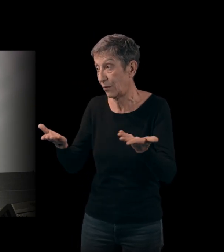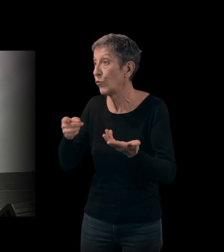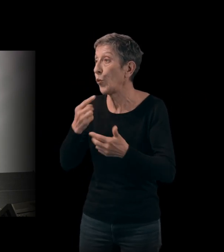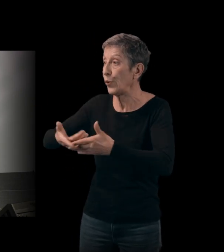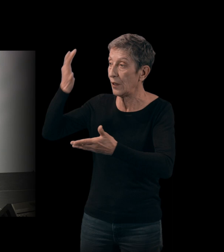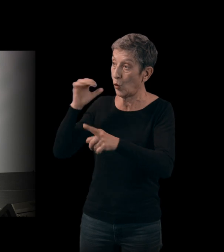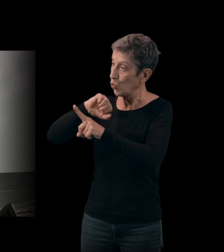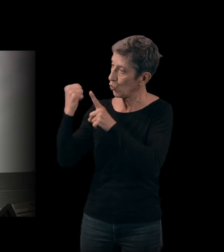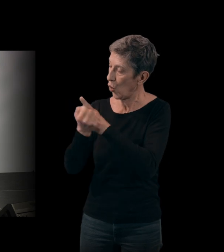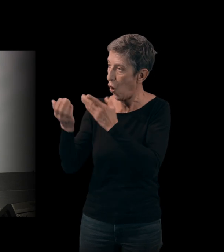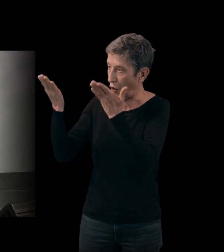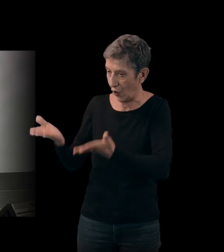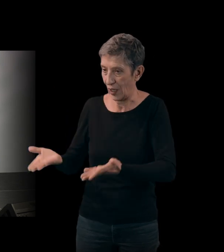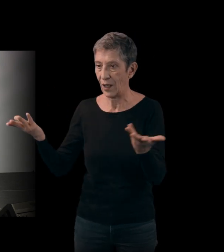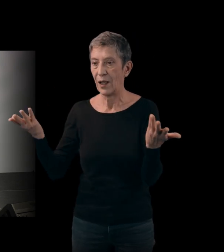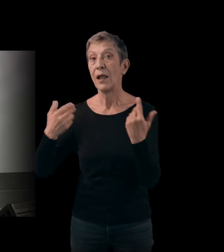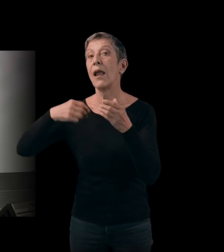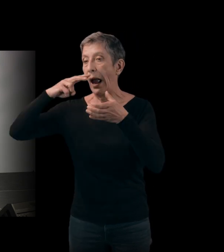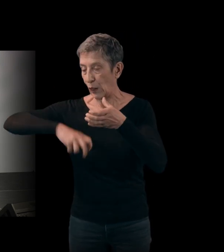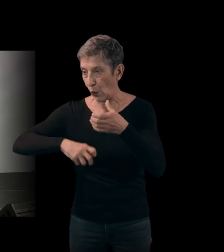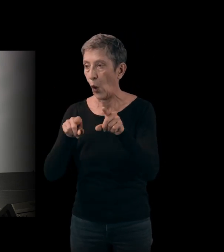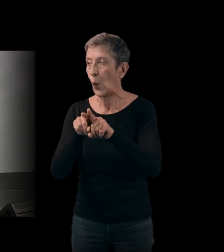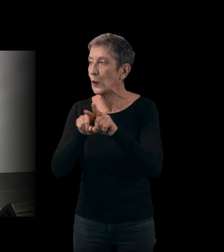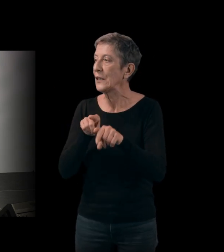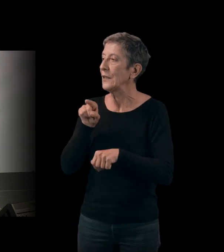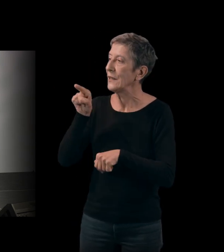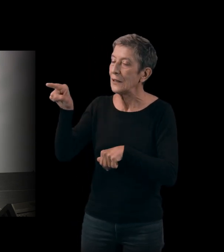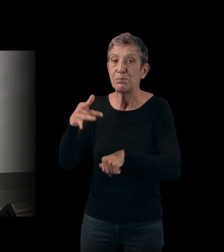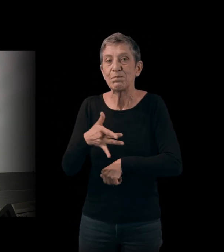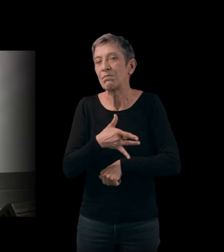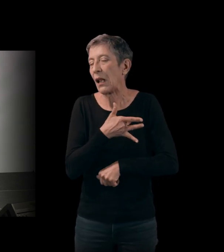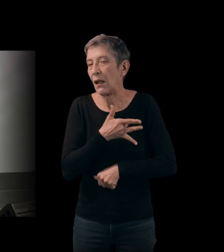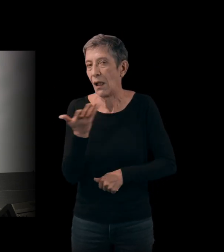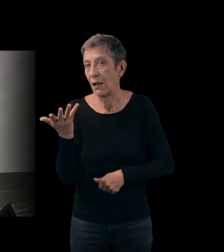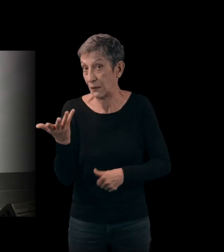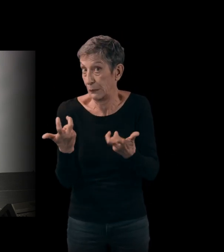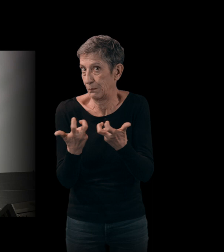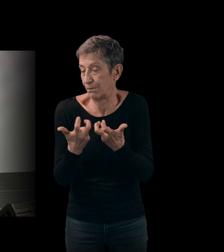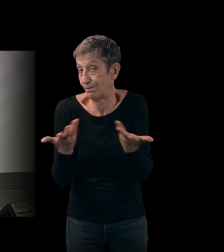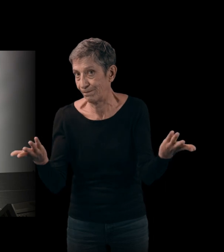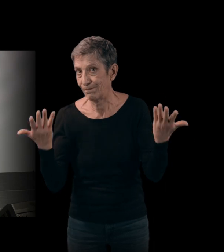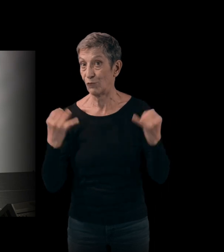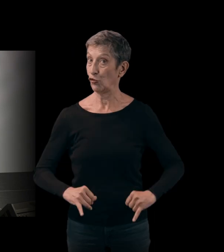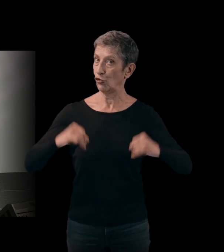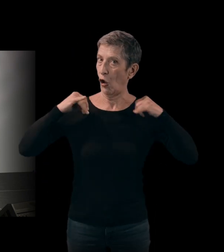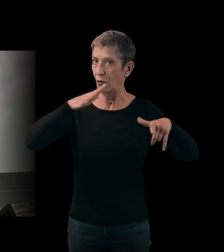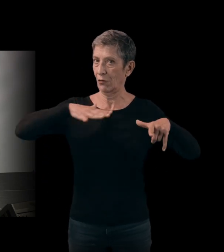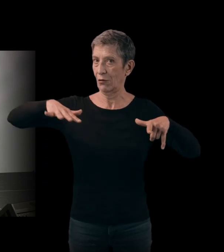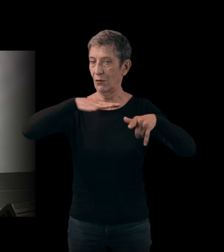en tant que sociologue et ethnologue, qui vous est intéressé notamment à la jeunesse en tout cas, et notamment à la jeunesse dite,